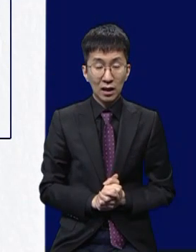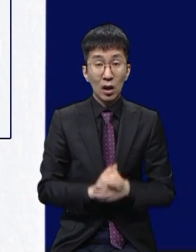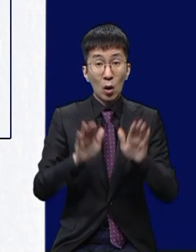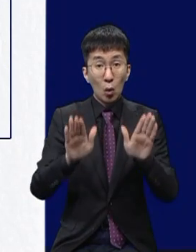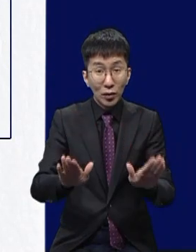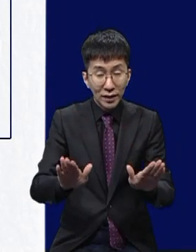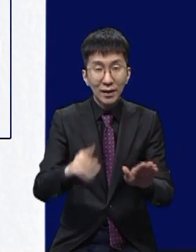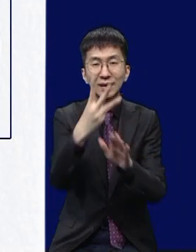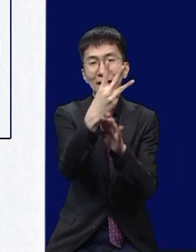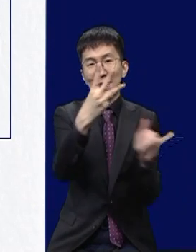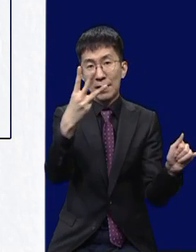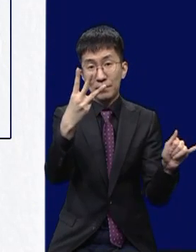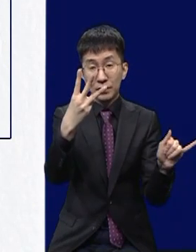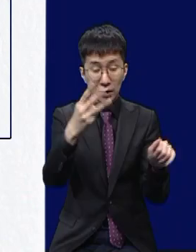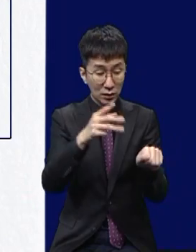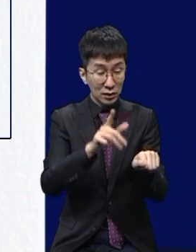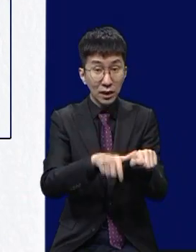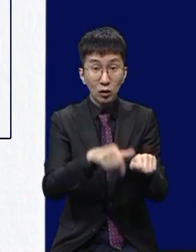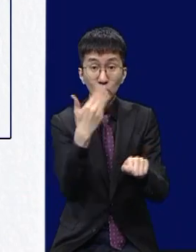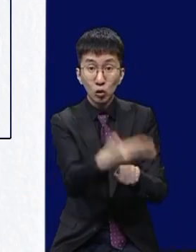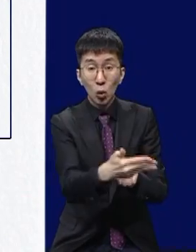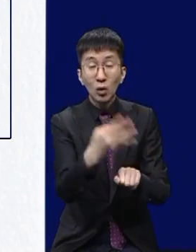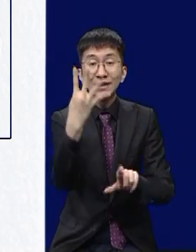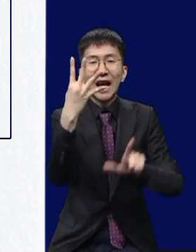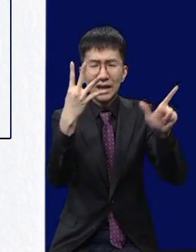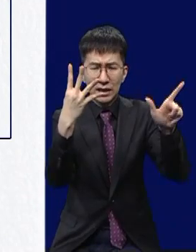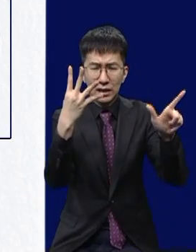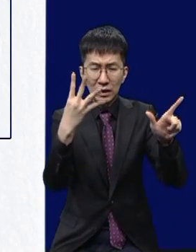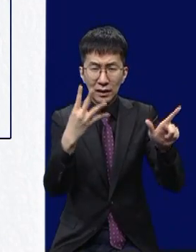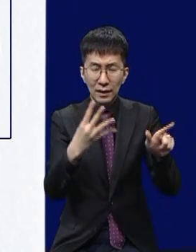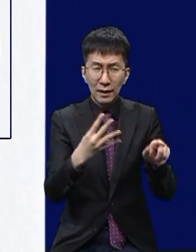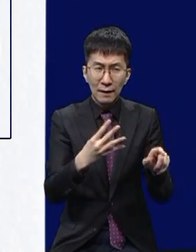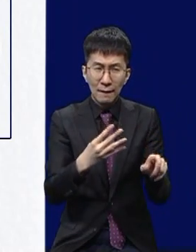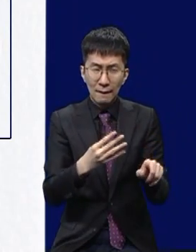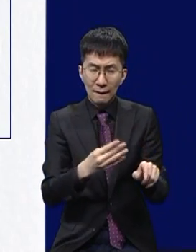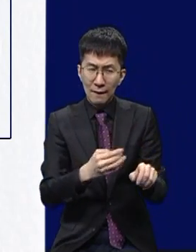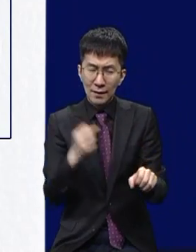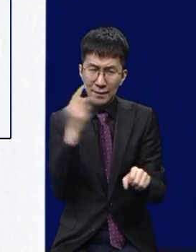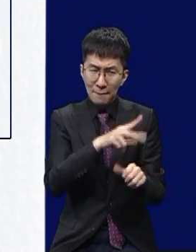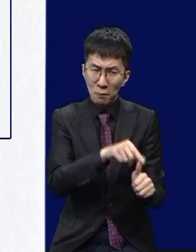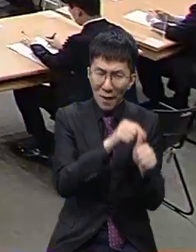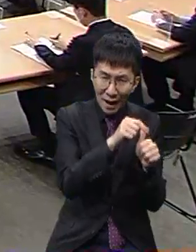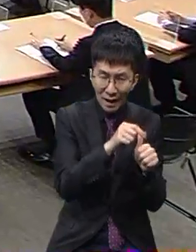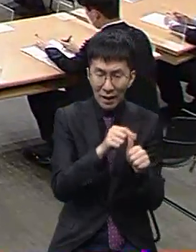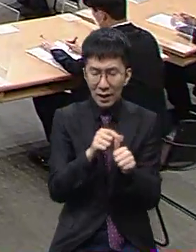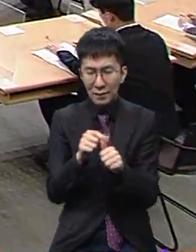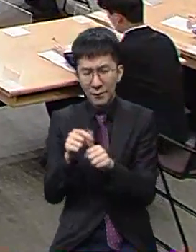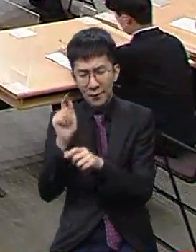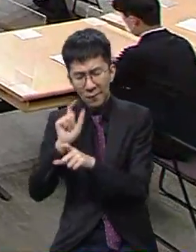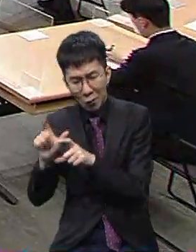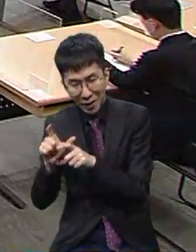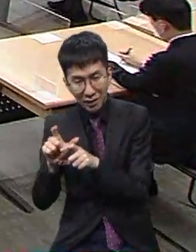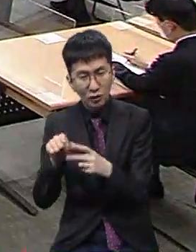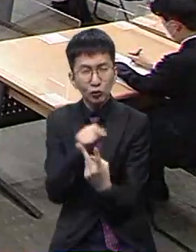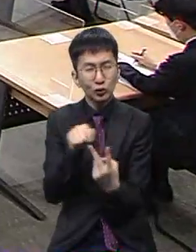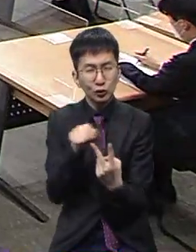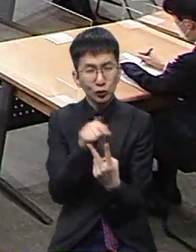따라서 오늘 세 후보자에게 주어진 나흘은 강행과 숙고 중간 지점에 해당하는 셈입니다.